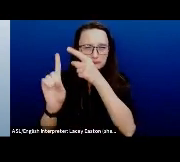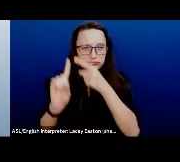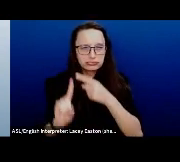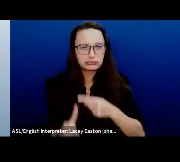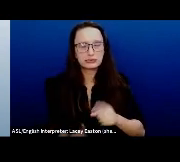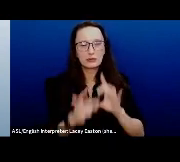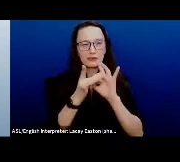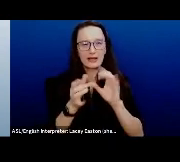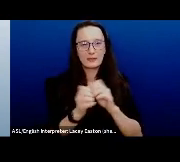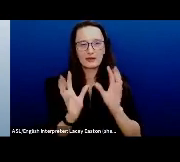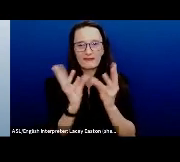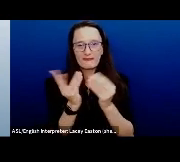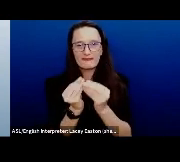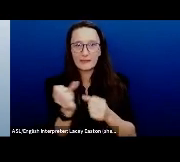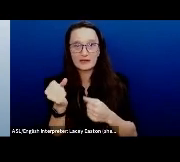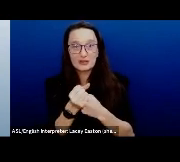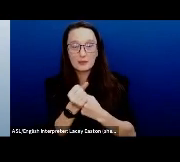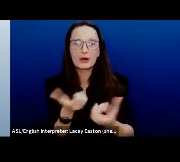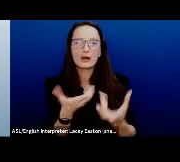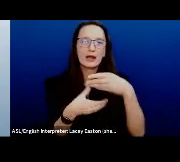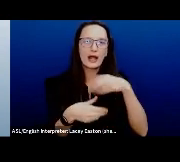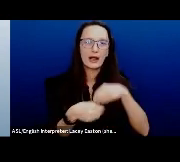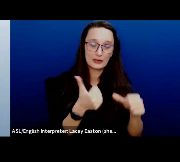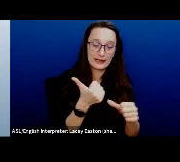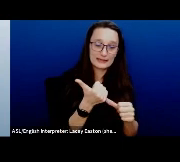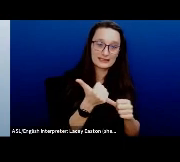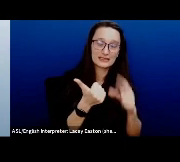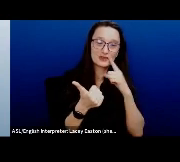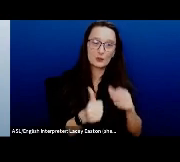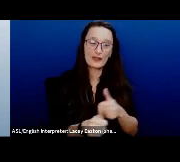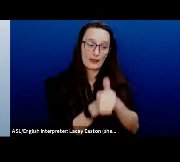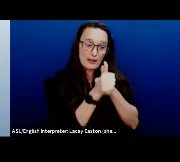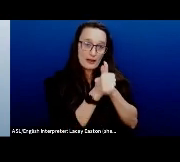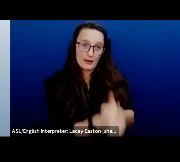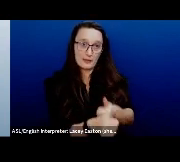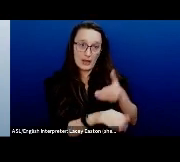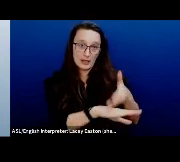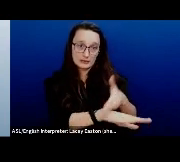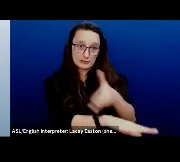la asistencia con el monitoreo de la mejora del cumplimiento. Apoyo coordinado con los centros de empoderamiento familiar.